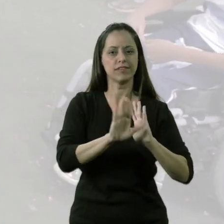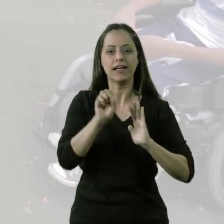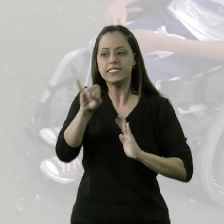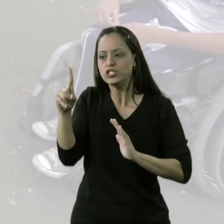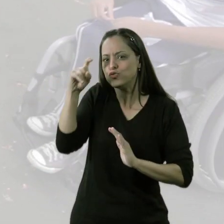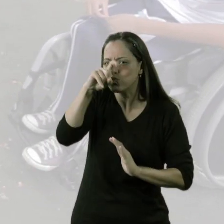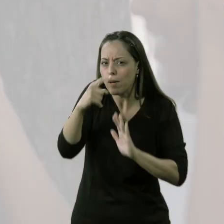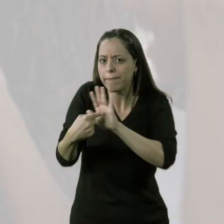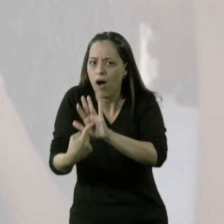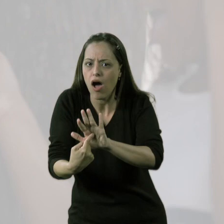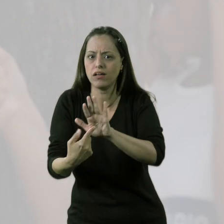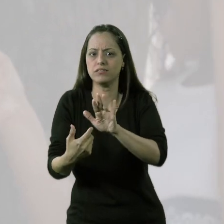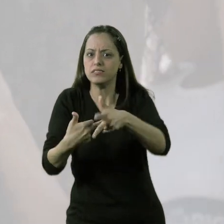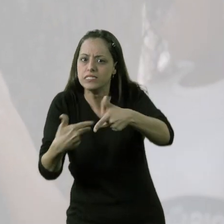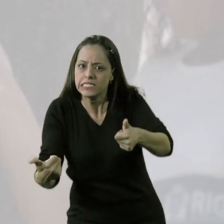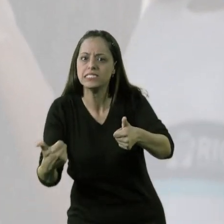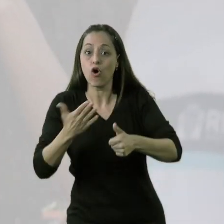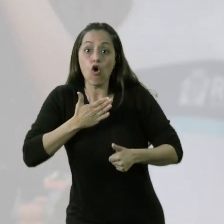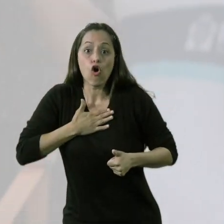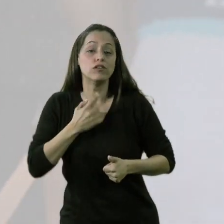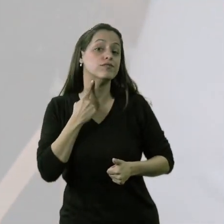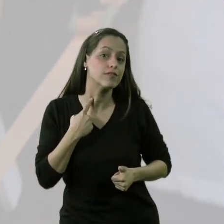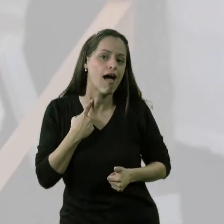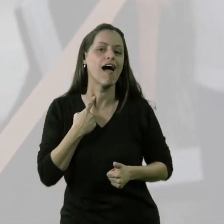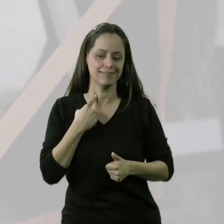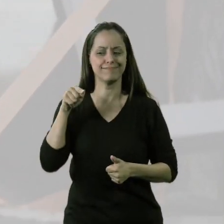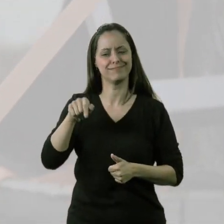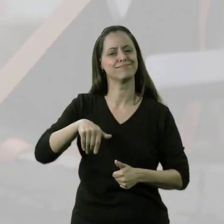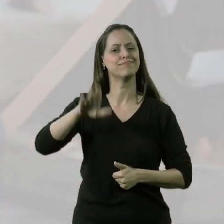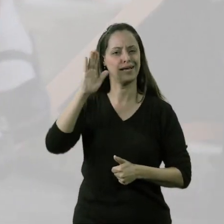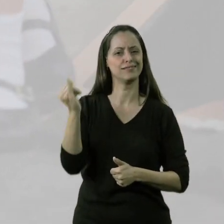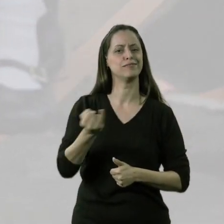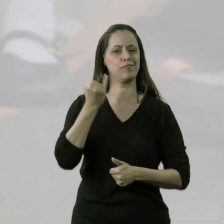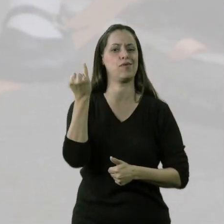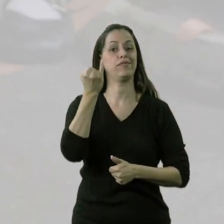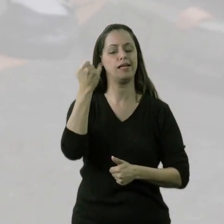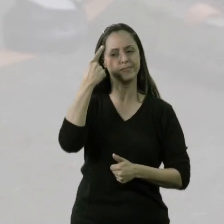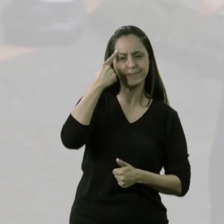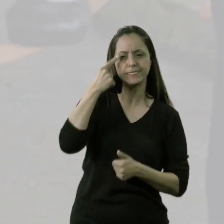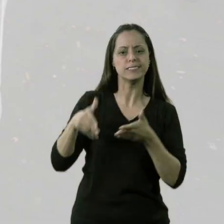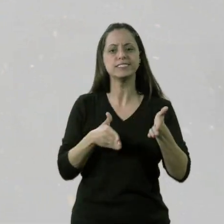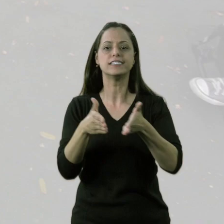Quando eles colocavam uma dificuldade ou uma coisa que eles gostavam, aquilo que direcionava a gente: